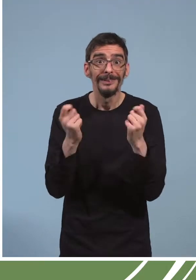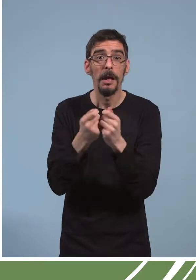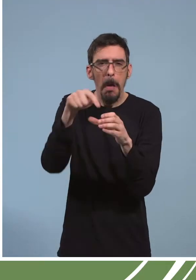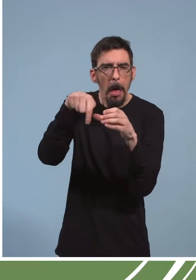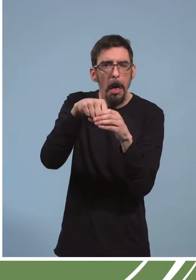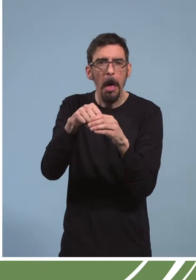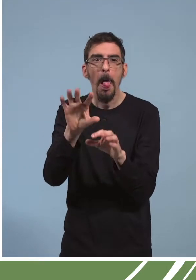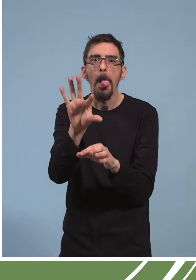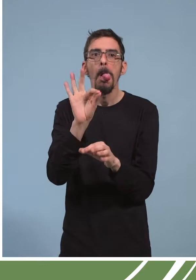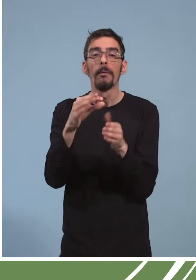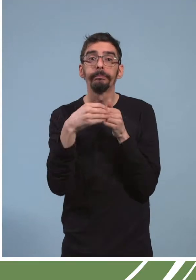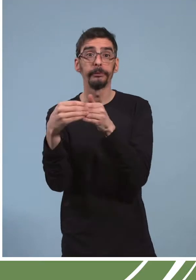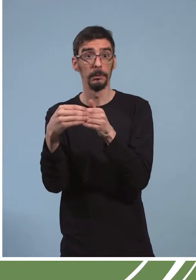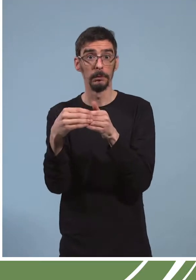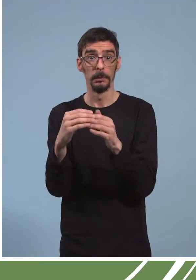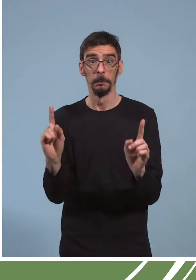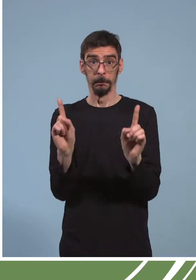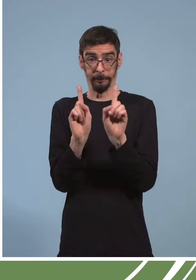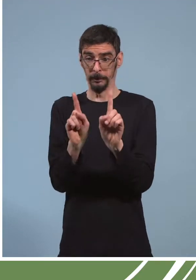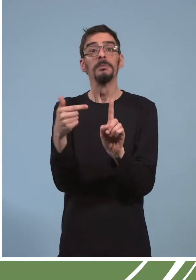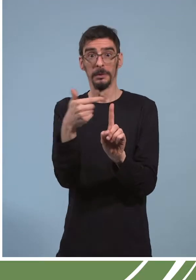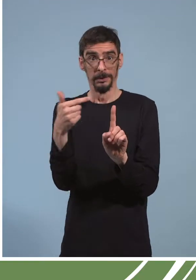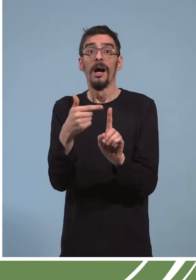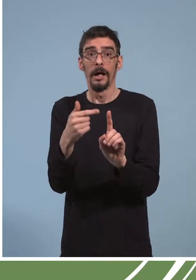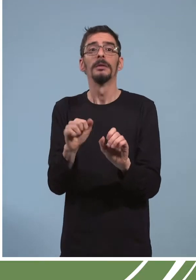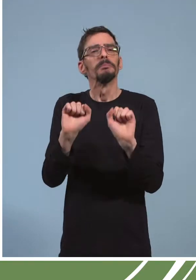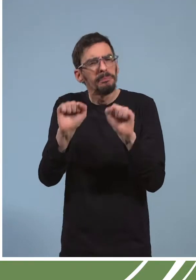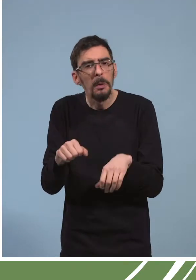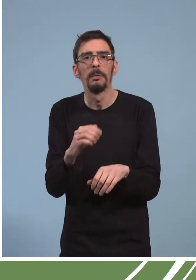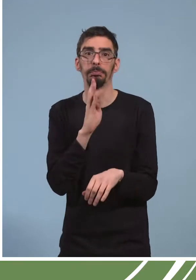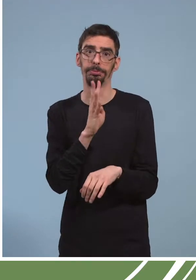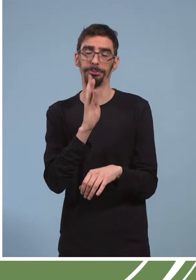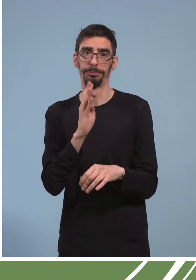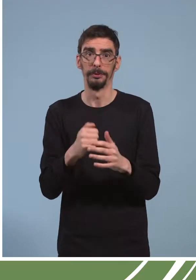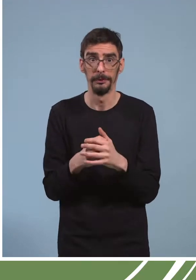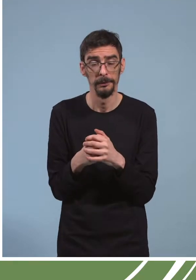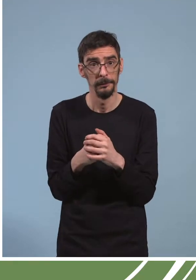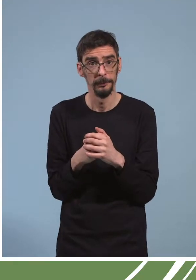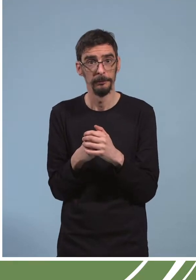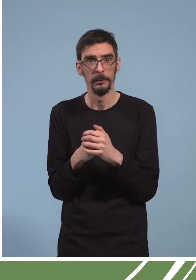nominiert zwei Vertretende, die an einer Besprechung teilnehmen. Nur eine:r der zwei Vertretenden darf sprechen.